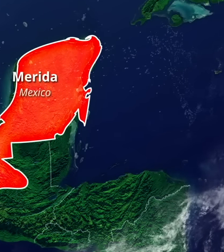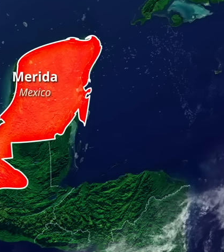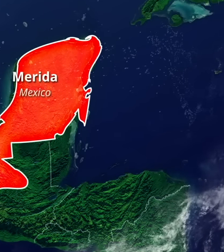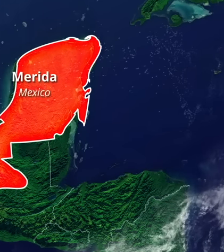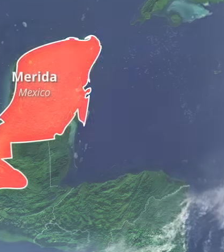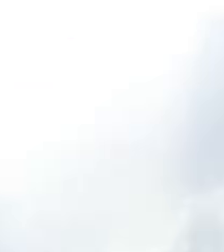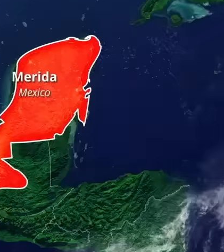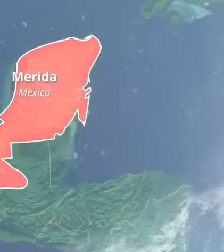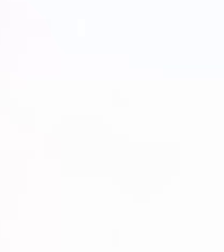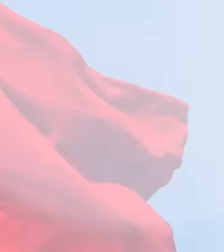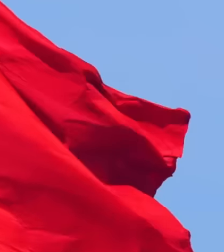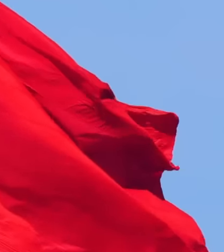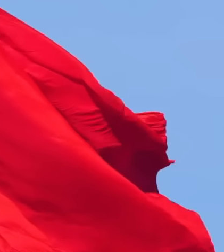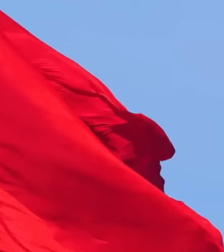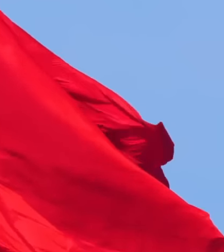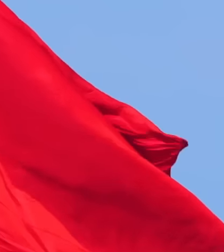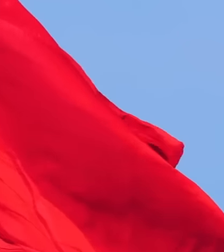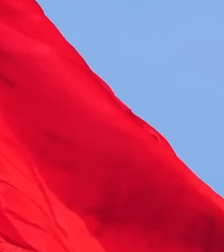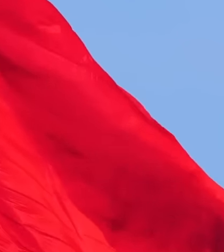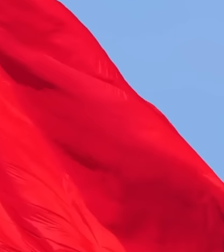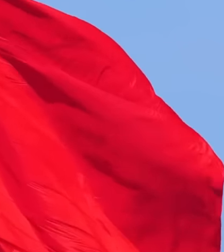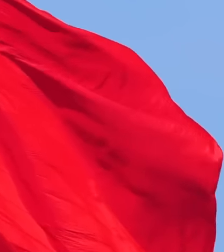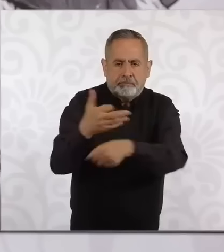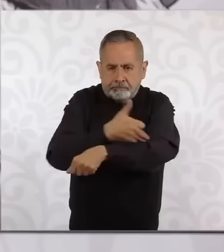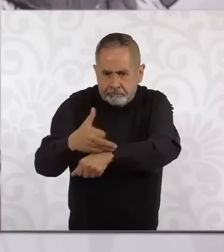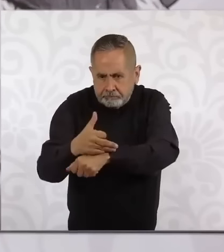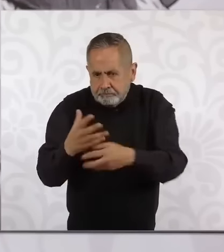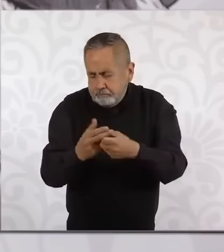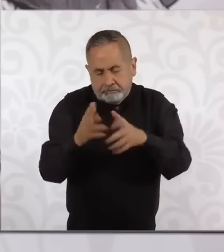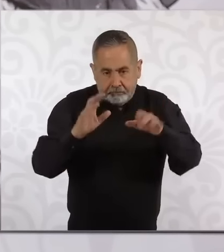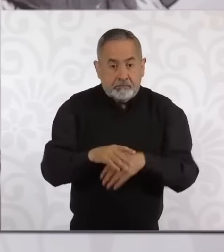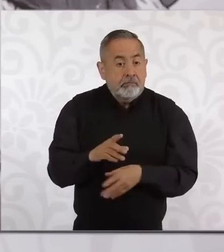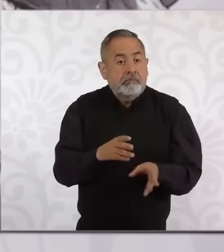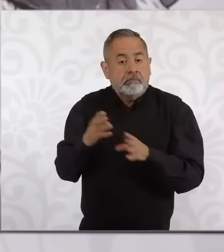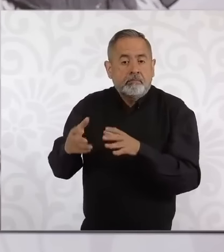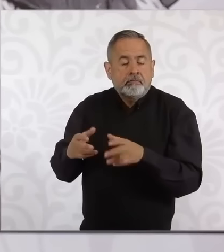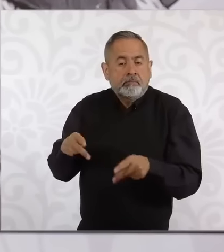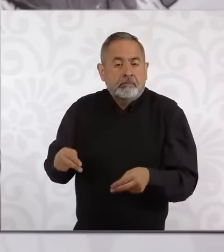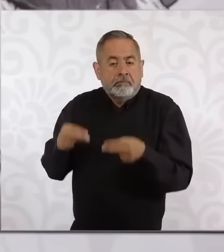para la infraestructura y el desarrollo de nuestra nación. Durante la reciente conferencia de prensa